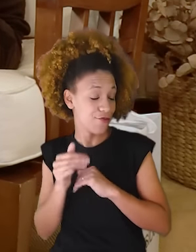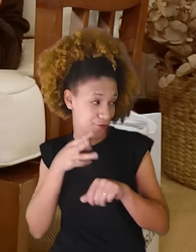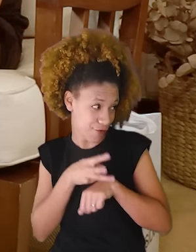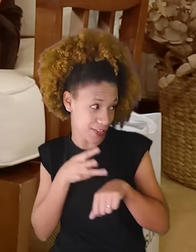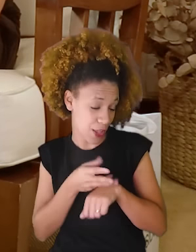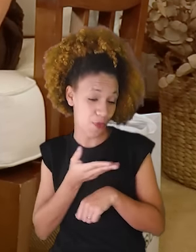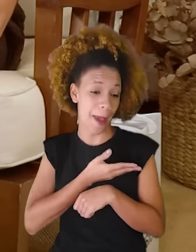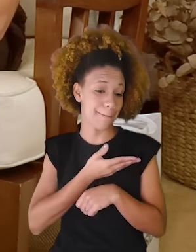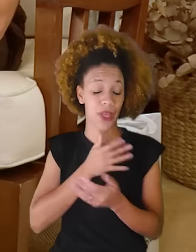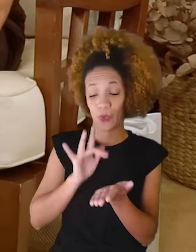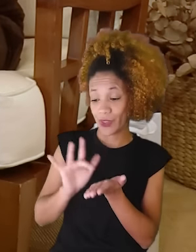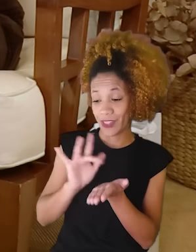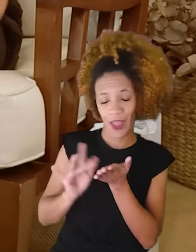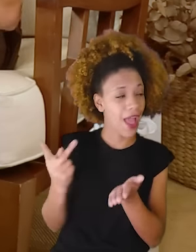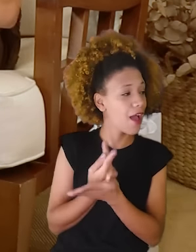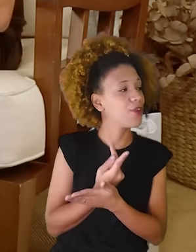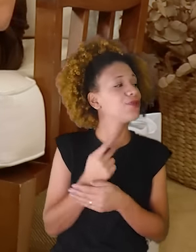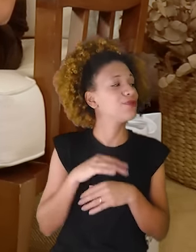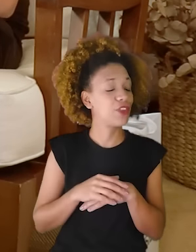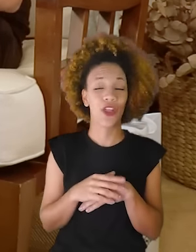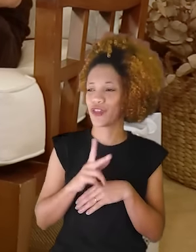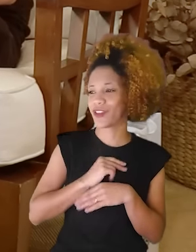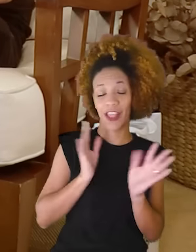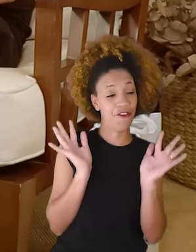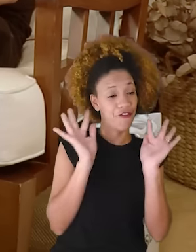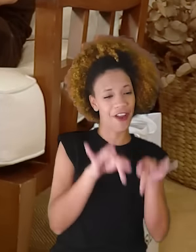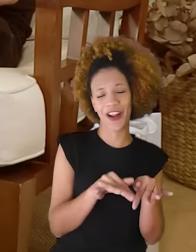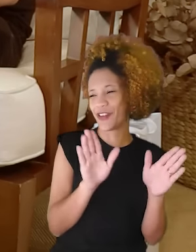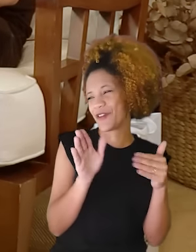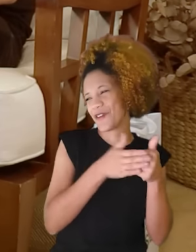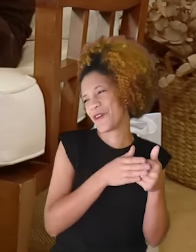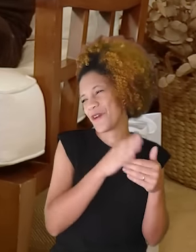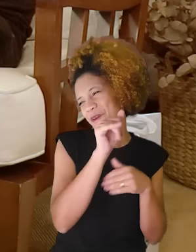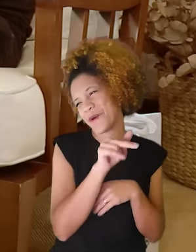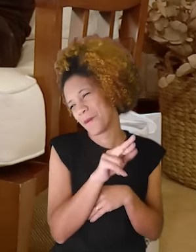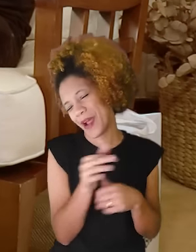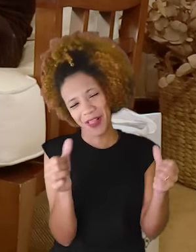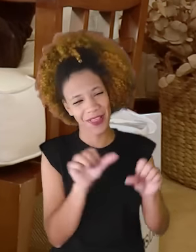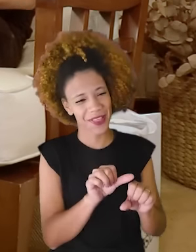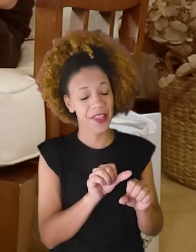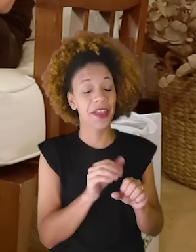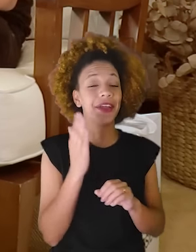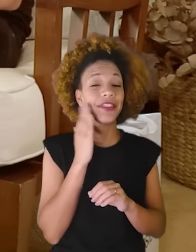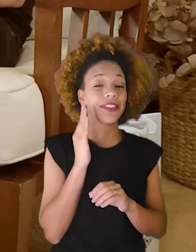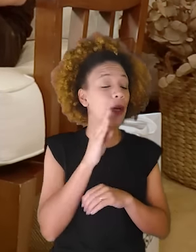z b peguei errado aqui o cel ala já F um bar vai dar as áv eu vou fodeu sabe quem tá indo no seu